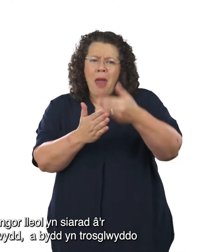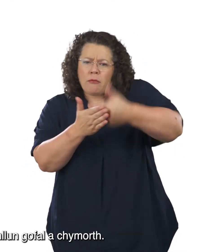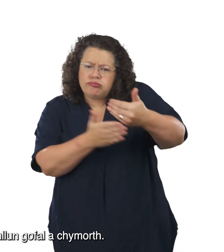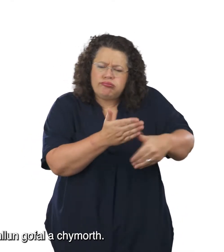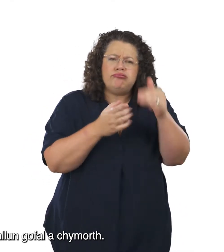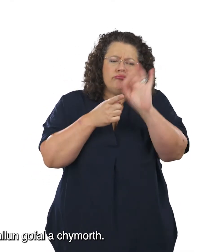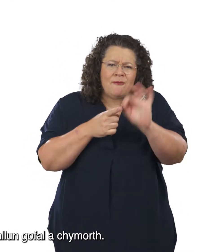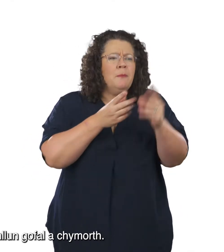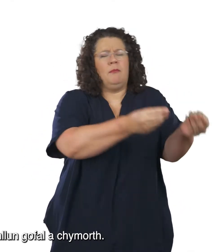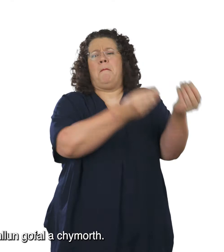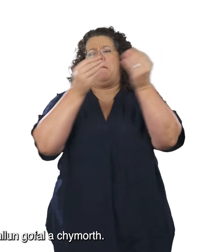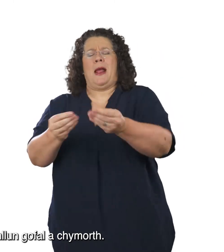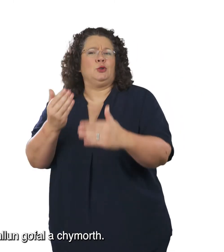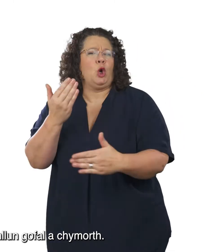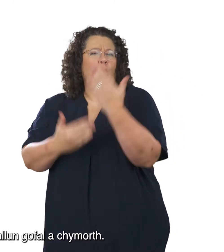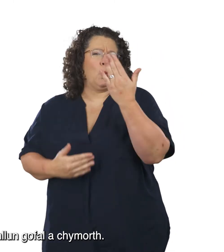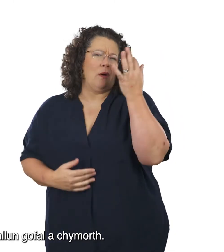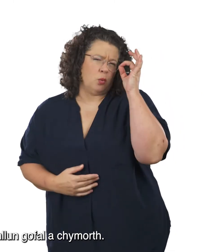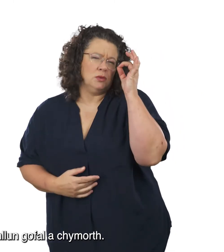holl fanylion y cynllun gofal a chymorth.